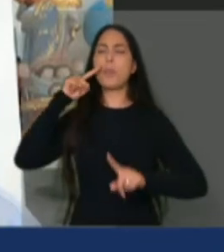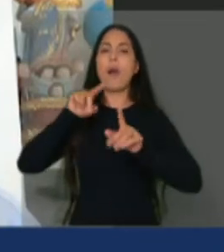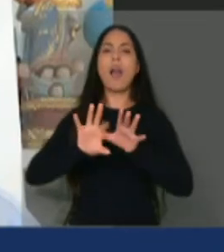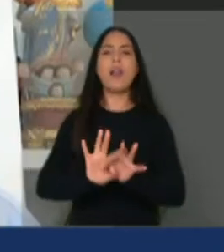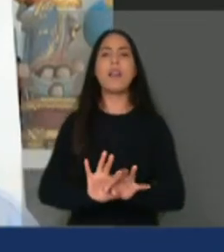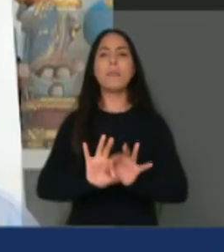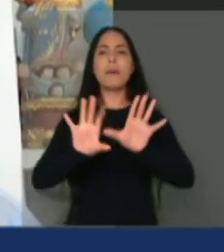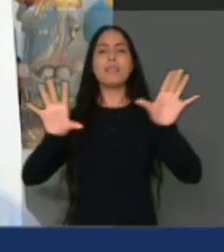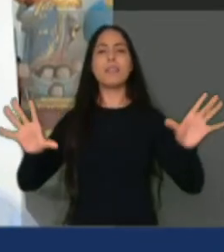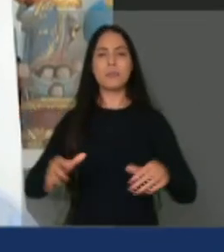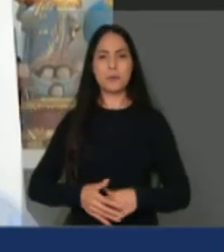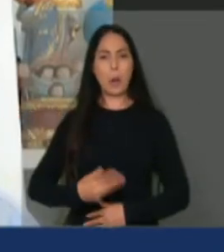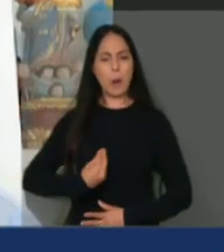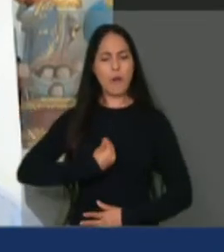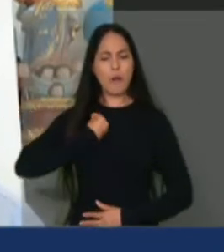PELO BEM VIVER, PELA DIGNIDADE HUMANA, PELA VIDA VIVIDA